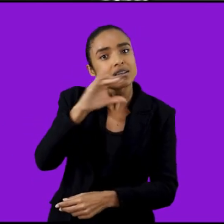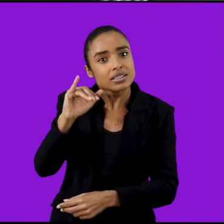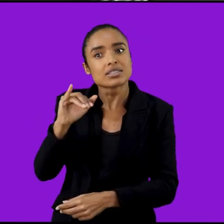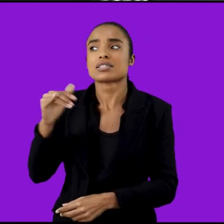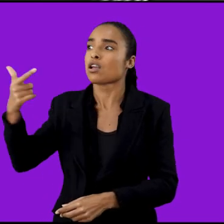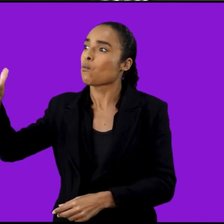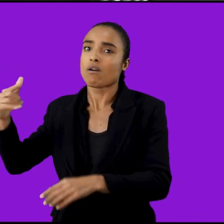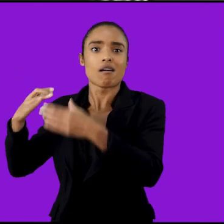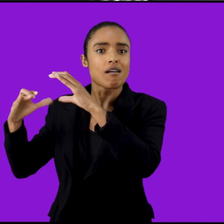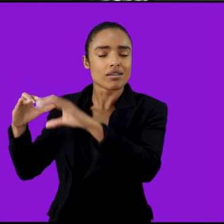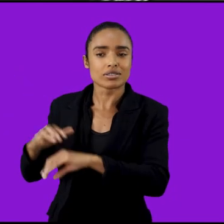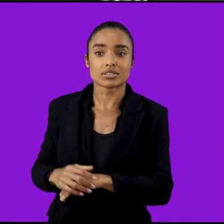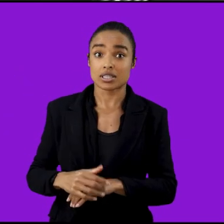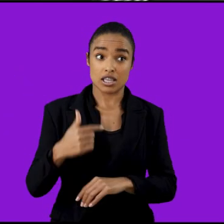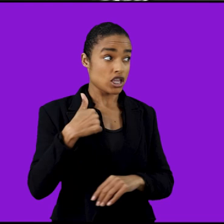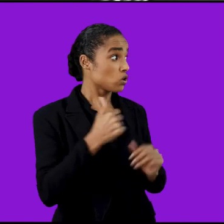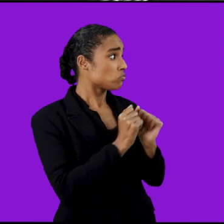junto com um monte de gigantes. Com um monte de gigantes. E era no auge da